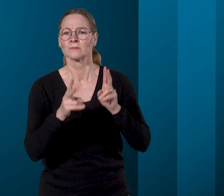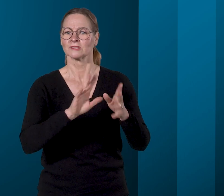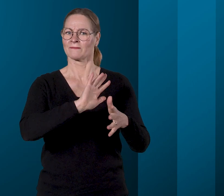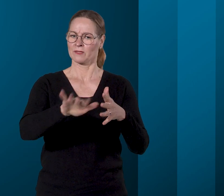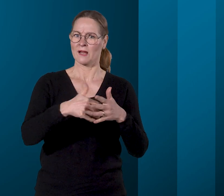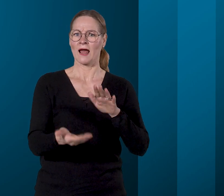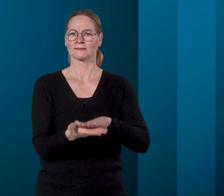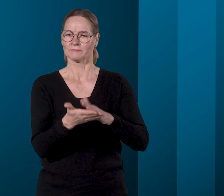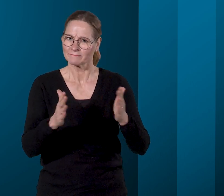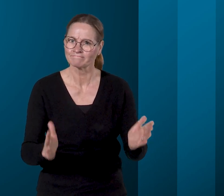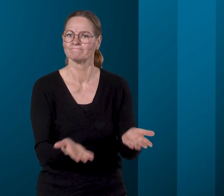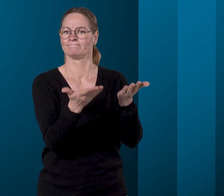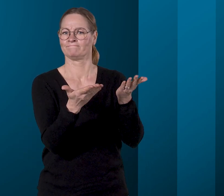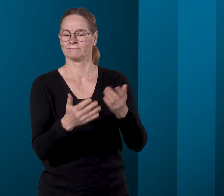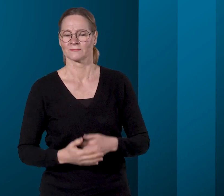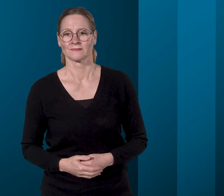ja parantaa viittomakielisten asemaa.